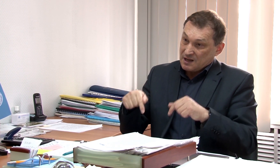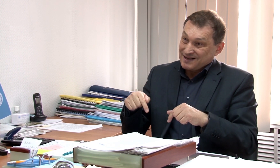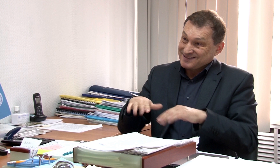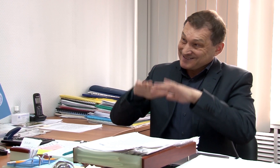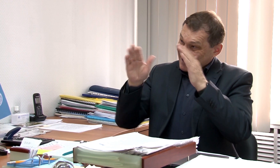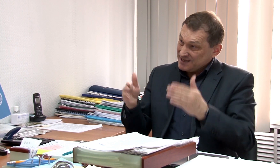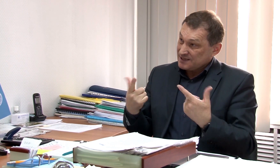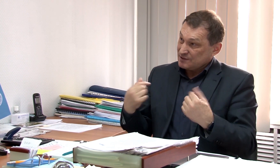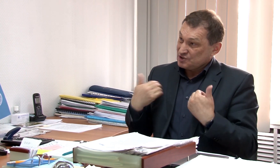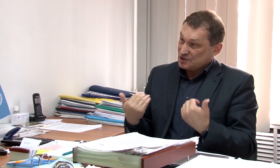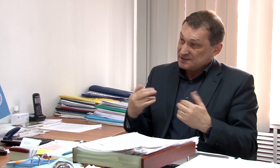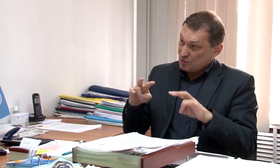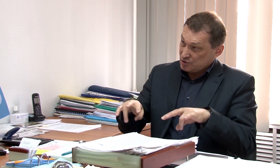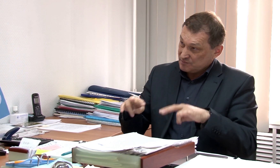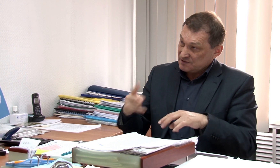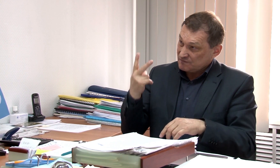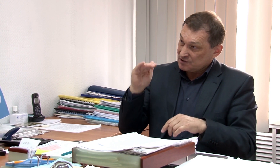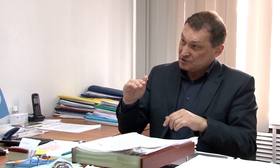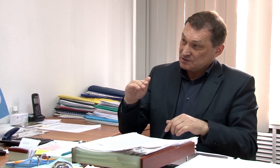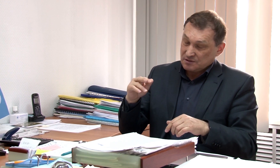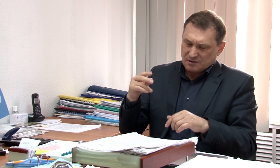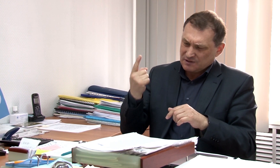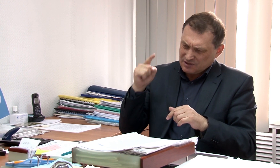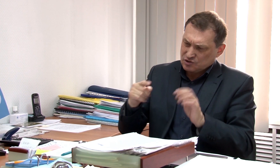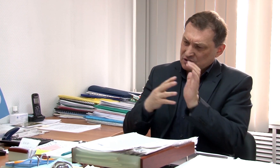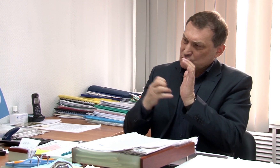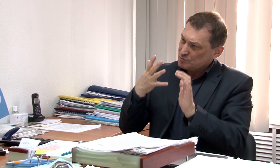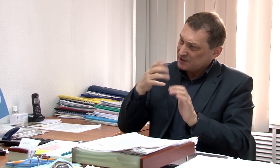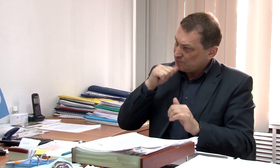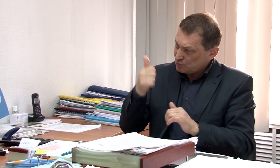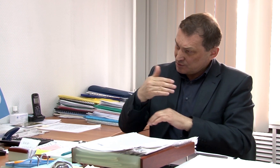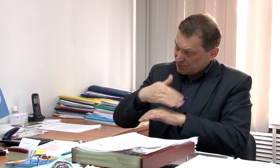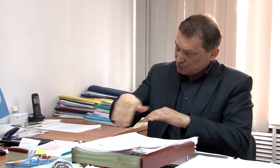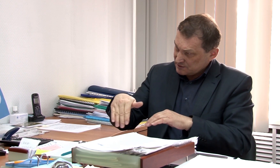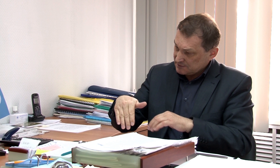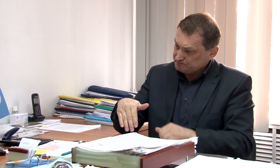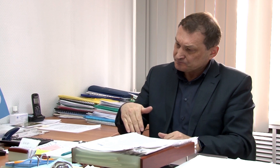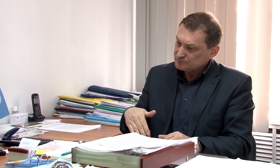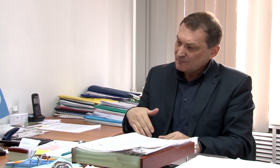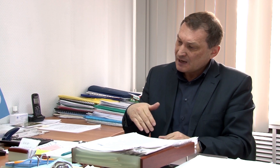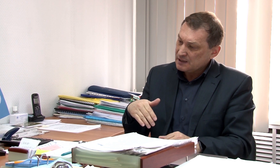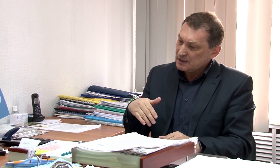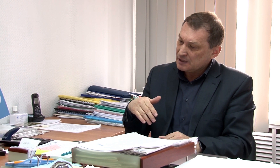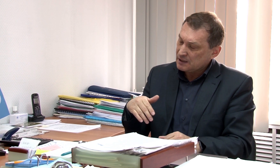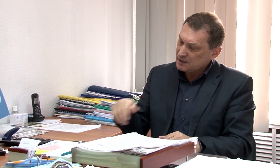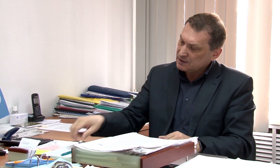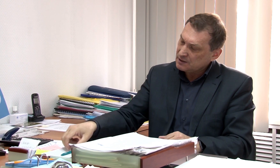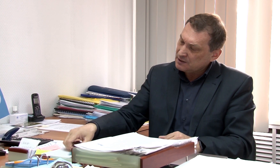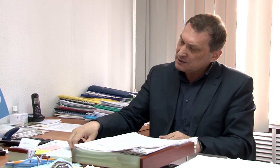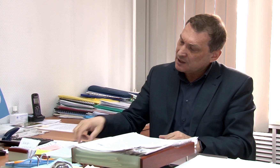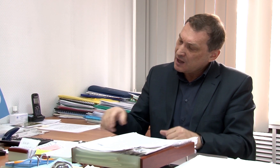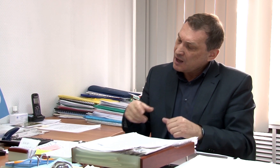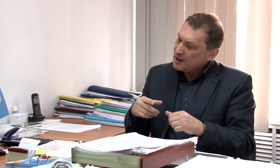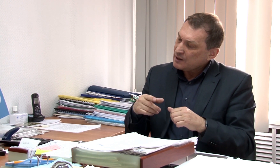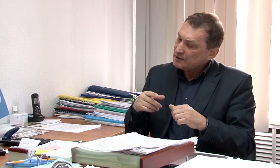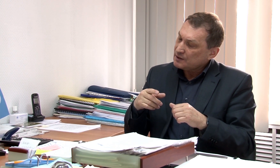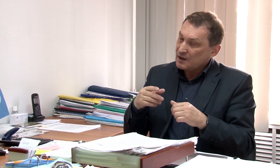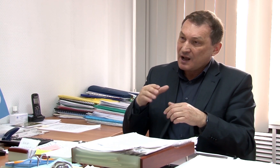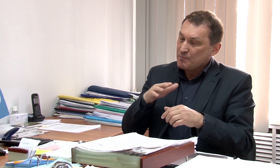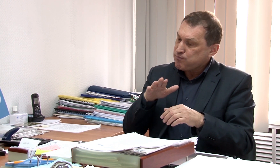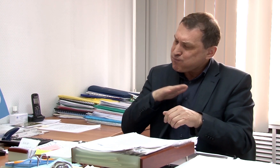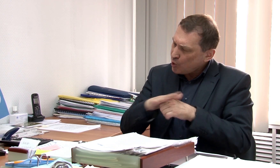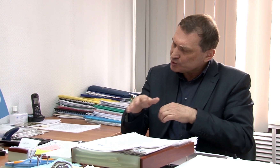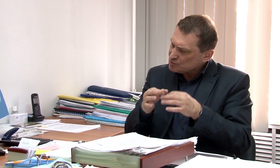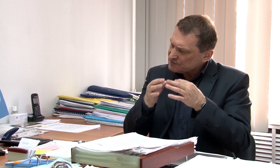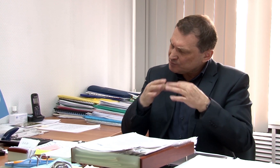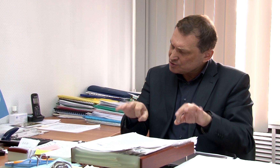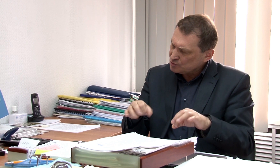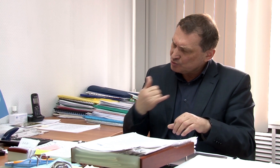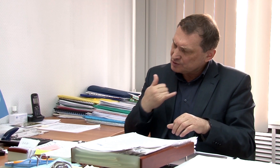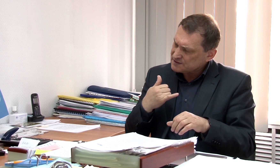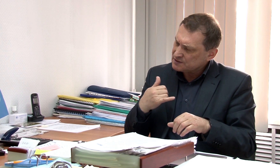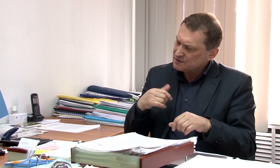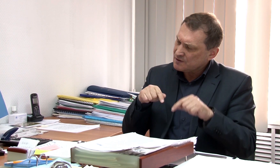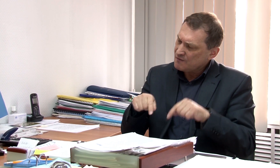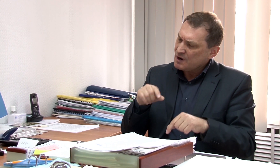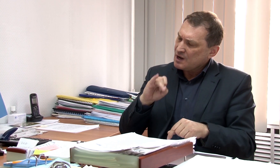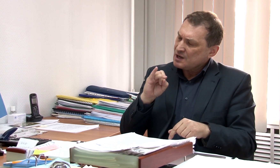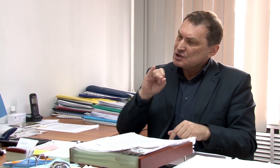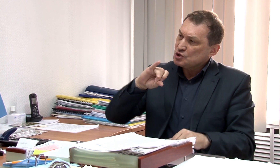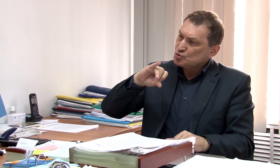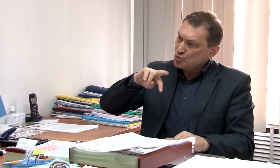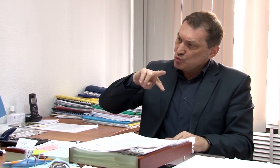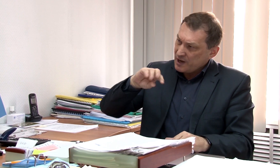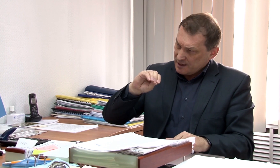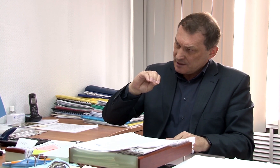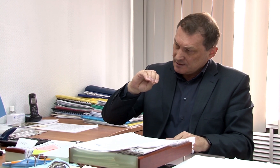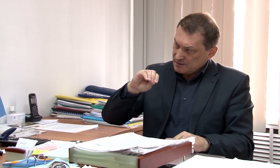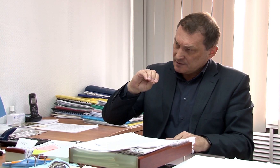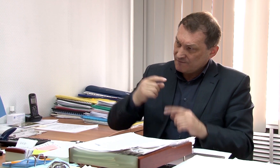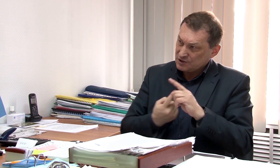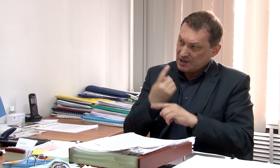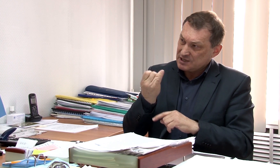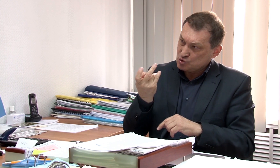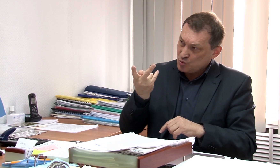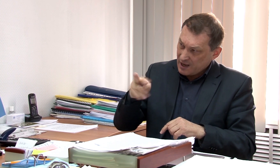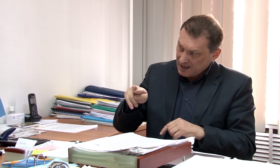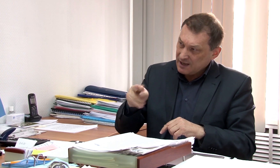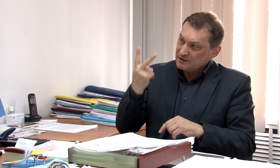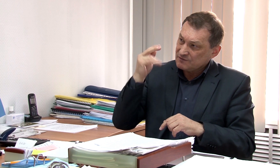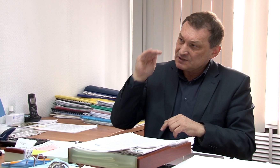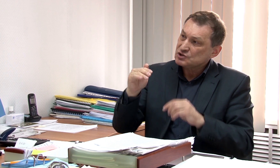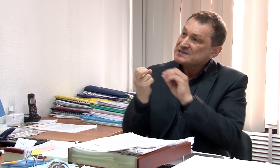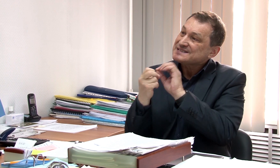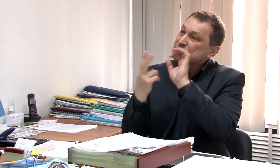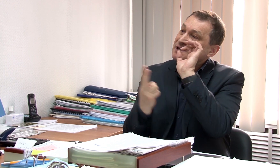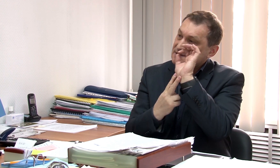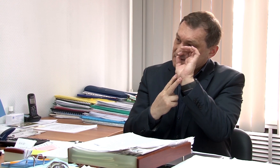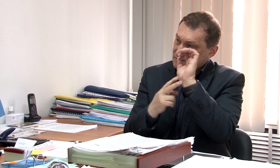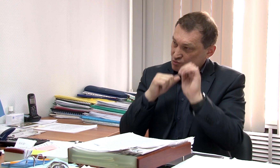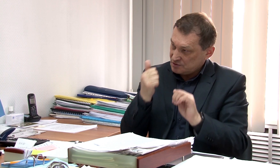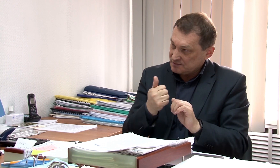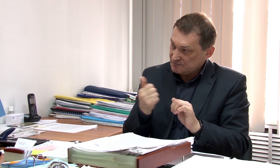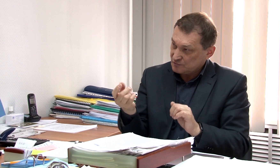А это здание на улице 1905 года (где мы сейчас находимся) полностью освободили в начале июля 2017 года.